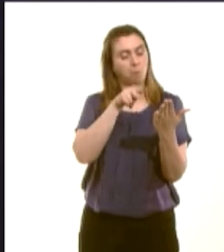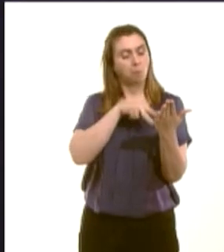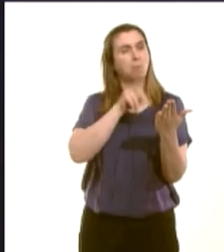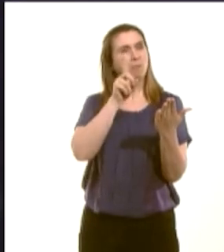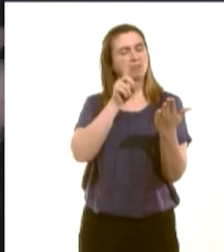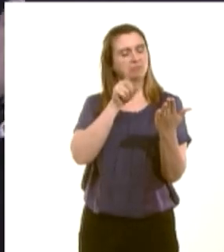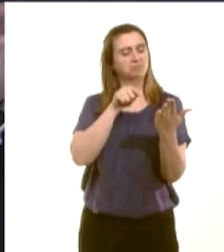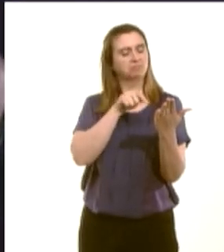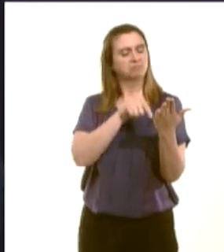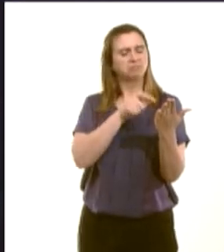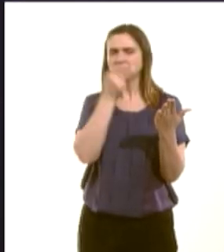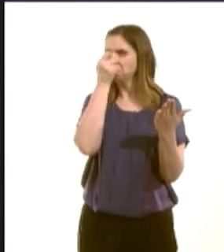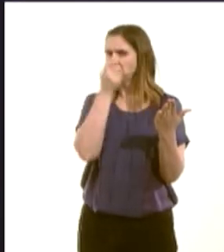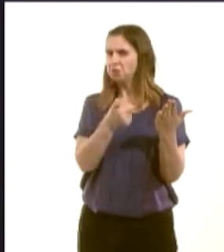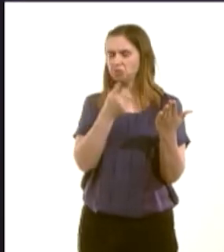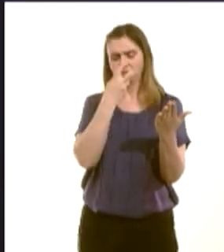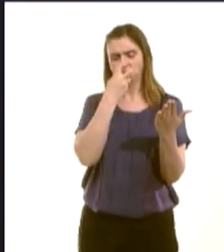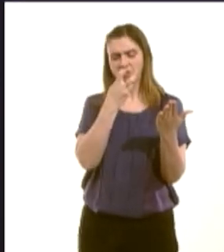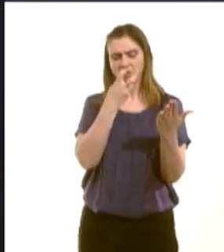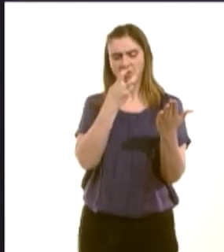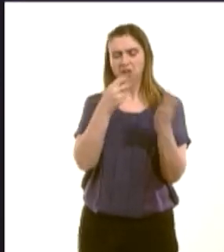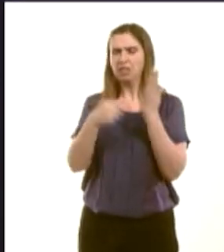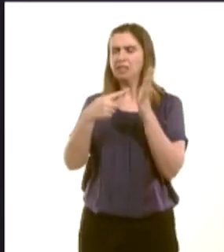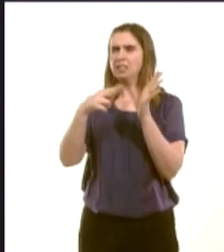ym Mil Cynllunio (Cymru) parthed y Gymraeg iíw croesawu, er nad ydyn nhwín datblygu